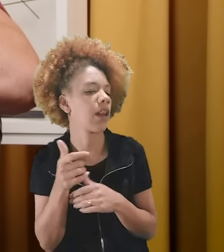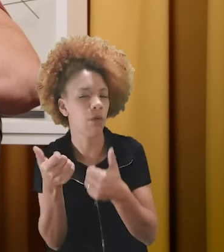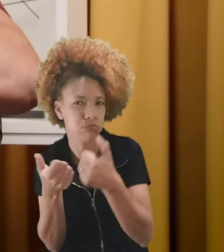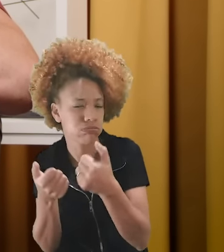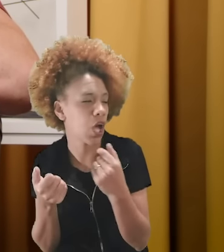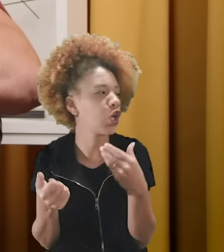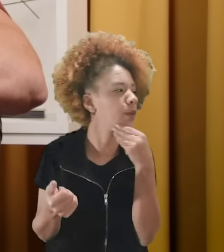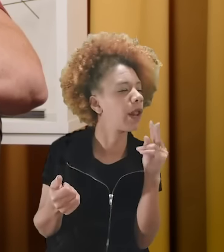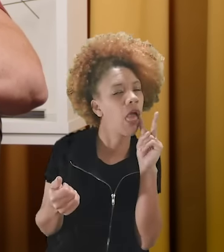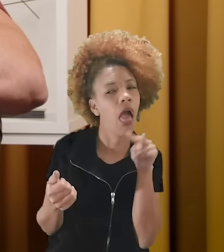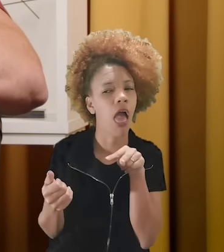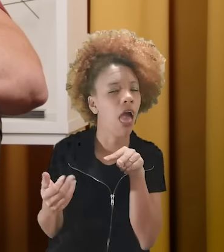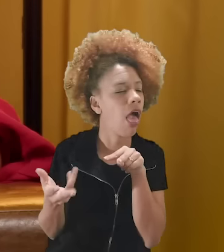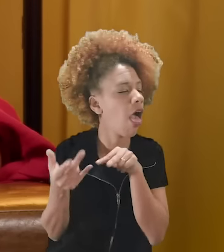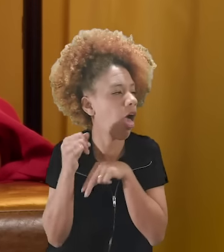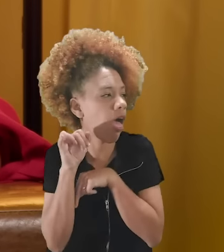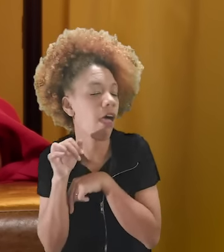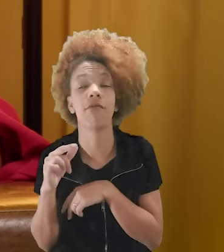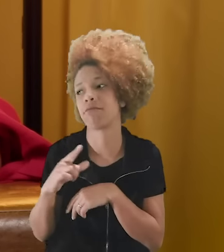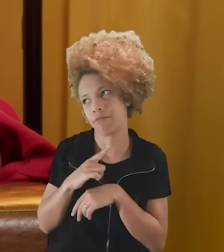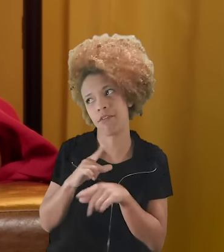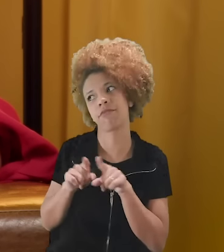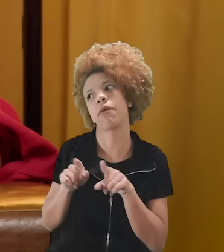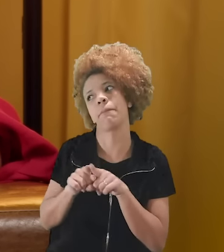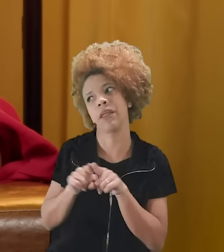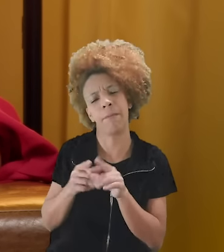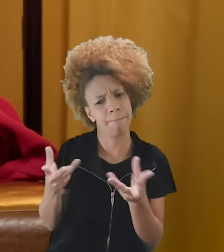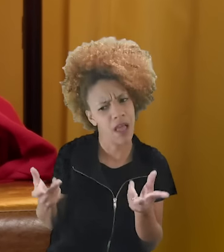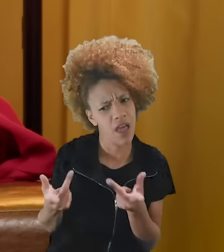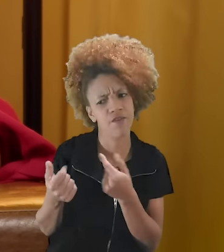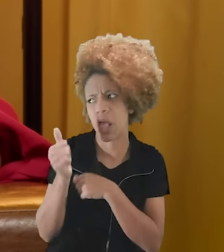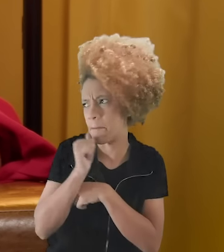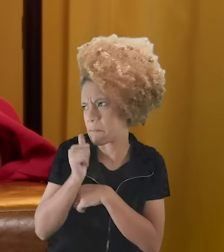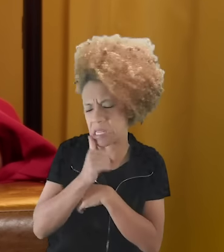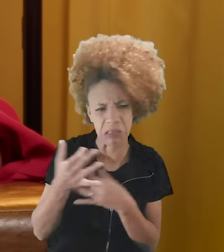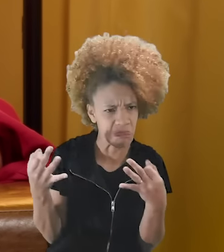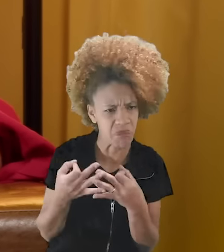que tá jogando para caramba tem tem também e a gente tem excelentes atletas as meninas arrasam